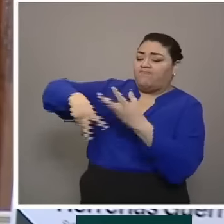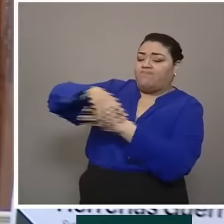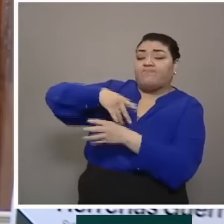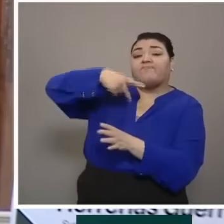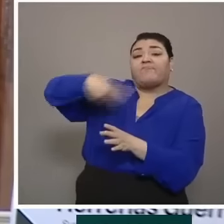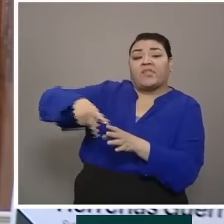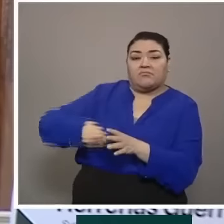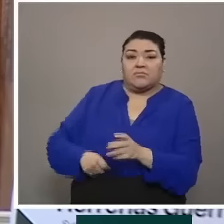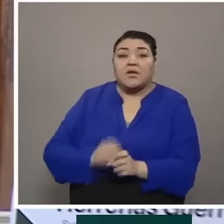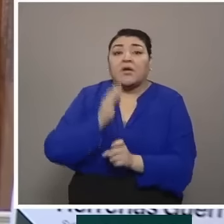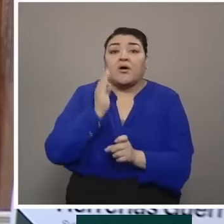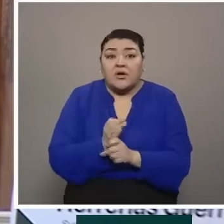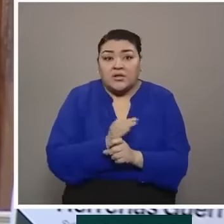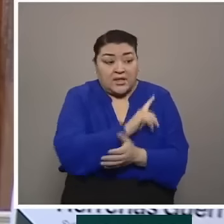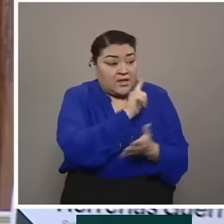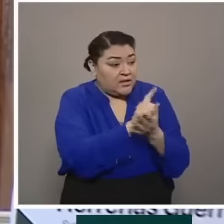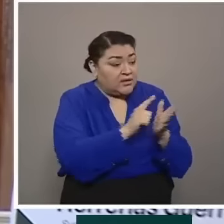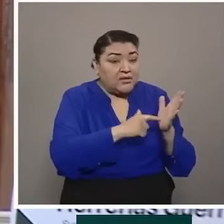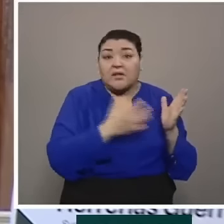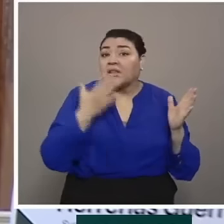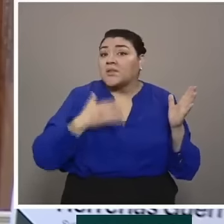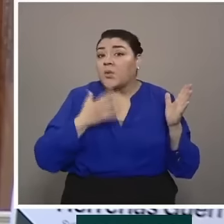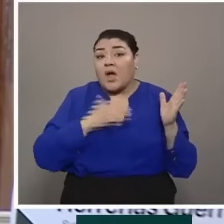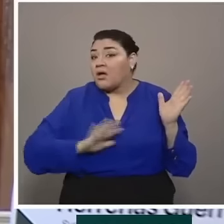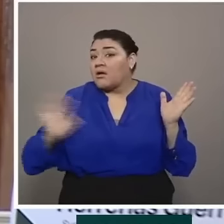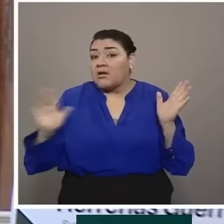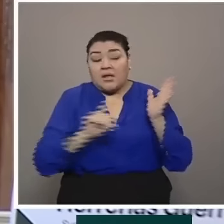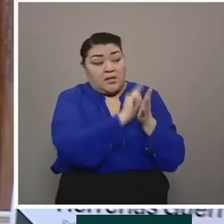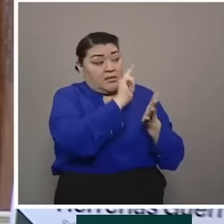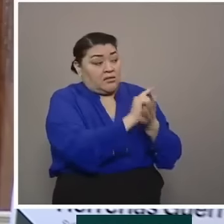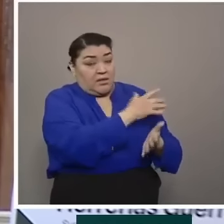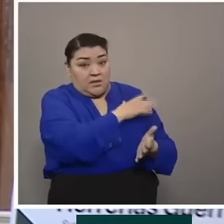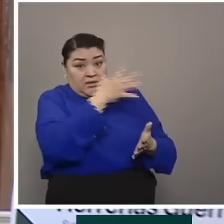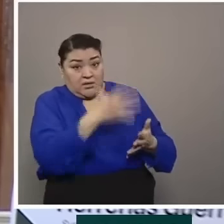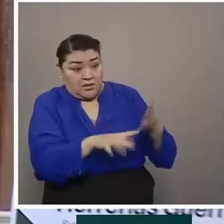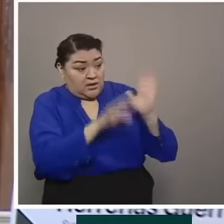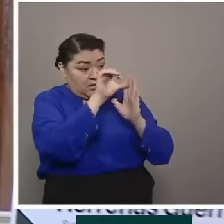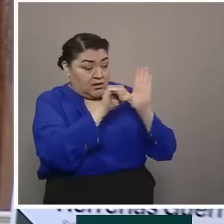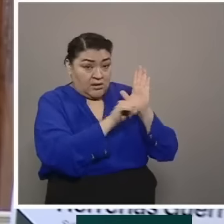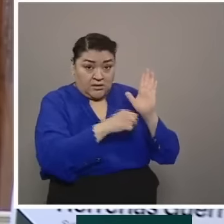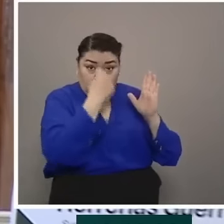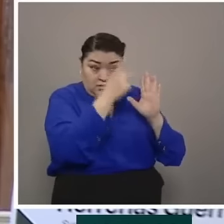existe una ley general que regule el contenido del artículo segundo de la Constitución,